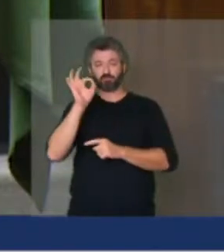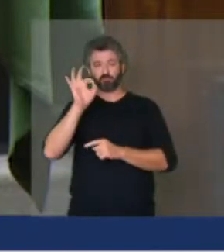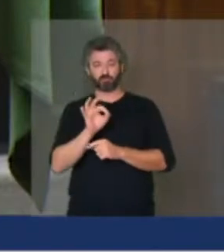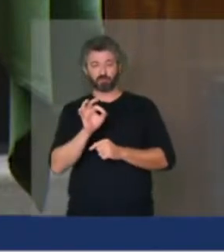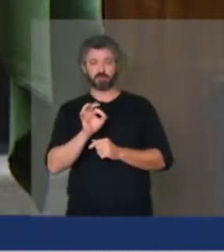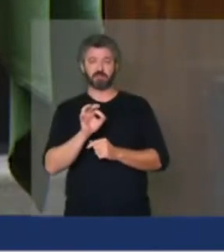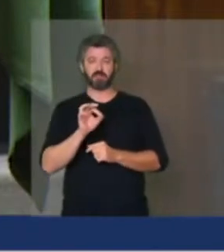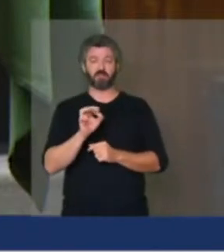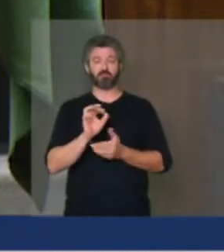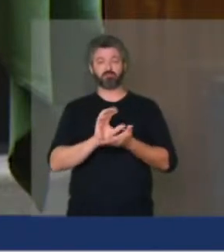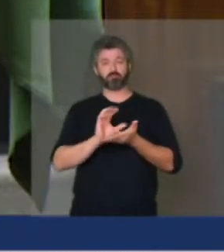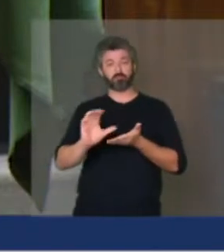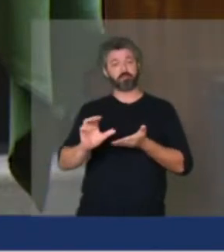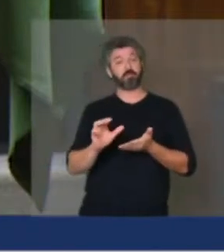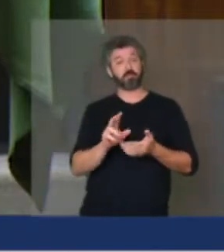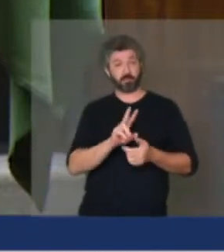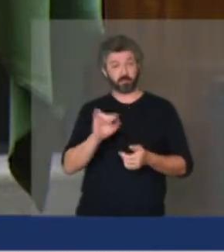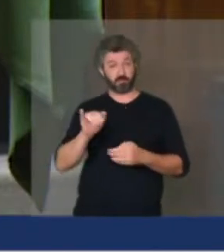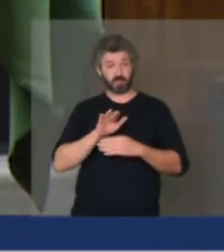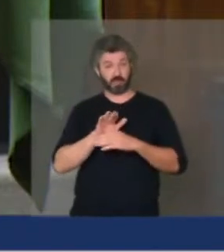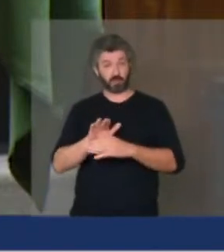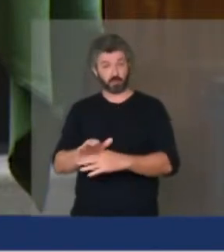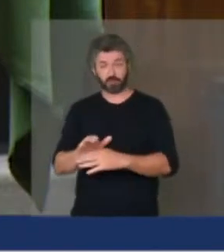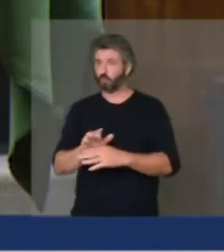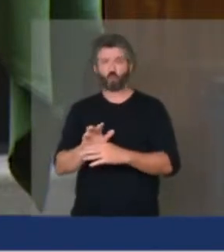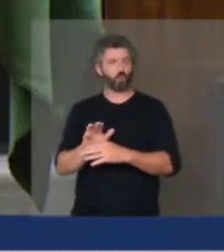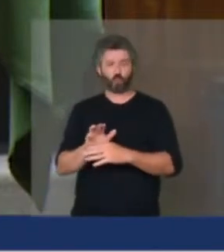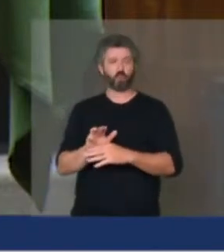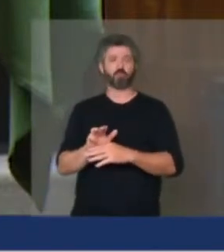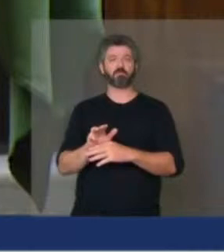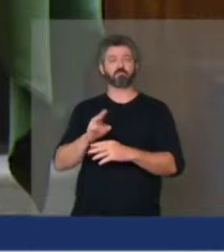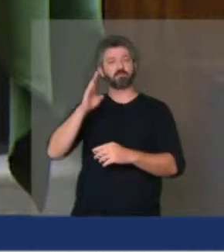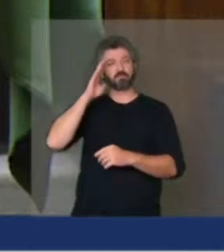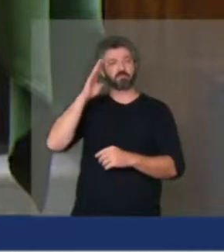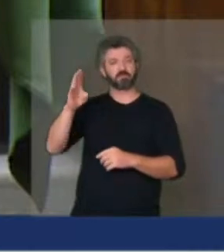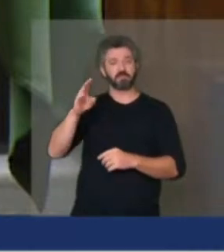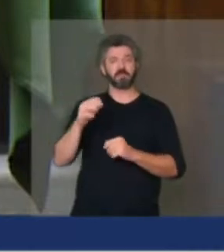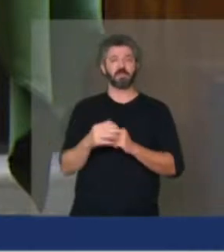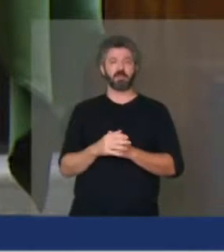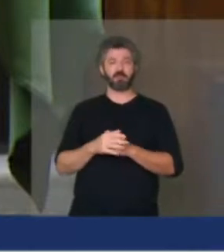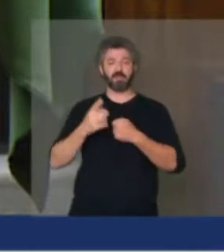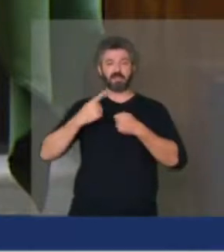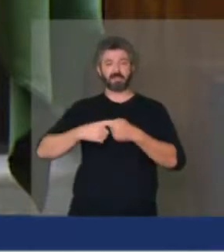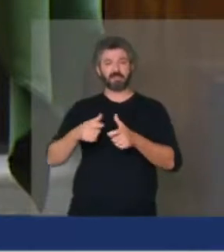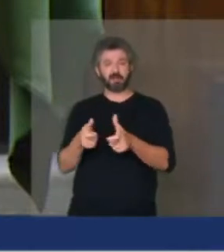MUNICÍPIOS, OS PEQUENOS RECURSOS QUE IRÁBENEFICIAR FUNDAMENTALMENTE OS PEQUENOS MUNICÍPIOS. QUE NÃO TÊM UMA VIDA TÃO PUJANTE QUE POSSA